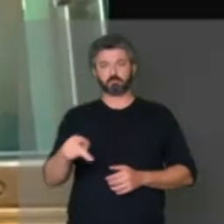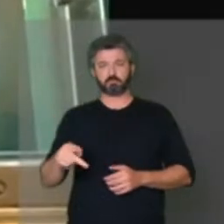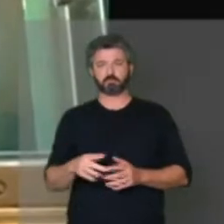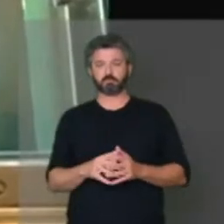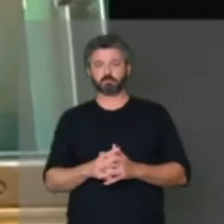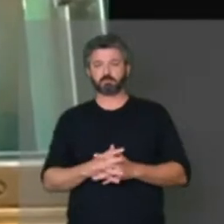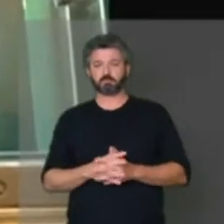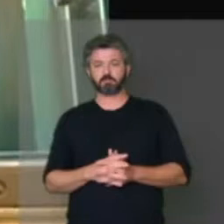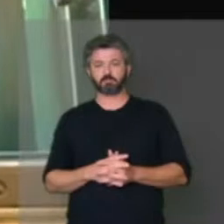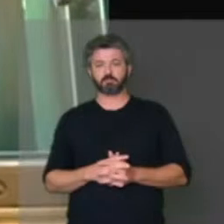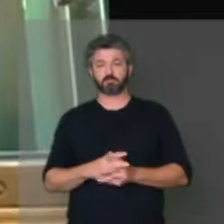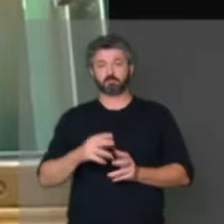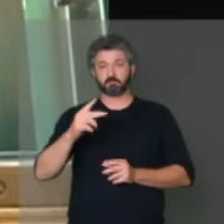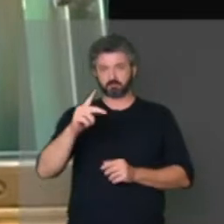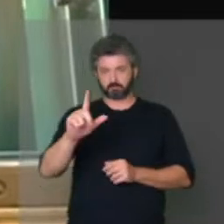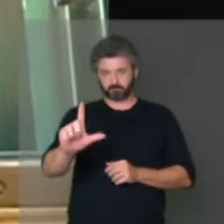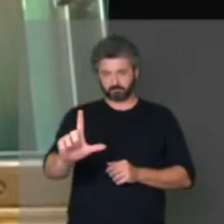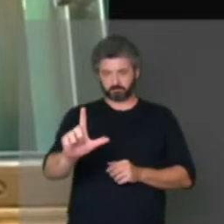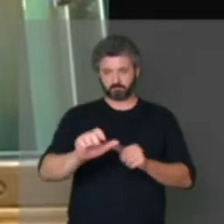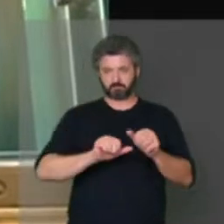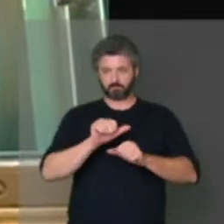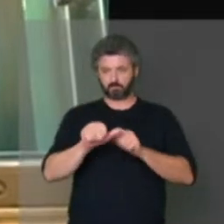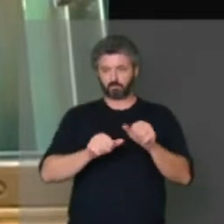[PRESIDENTE]: POIS NÃO, DEPUTADO CHERINI. [PRESIDENTE]: PRESIDENTE MARCELO RAMOS, DE